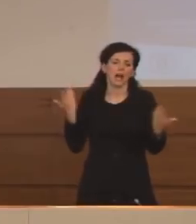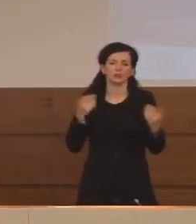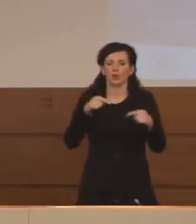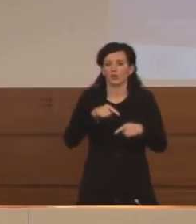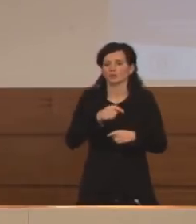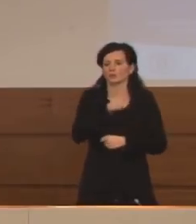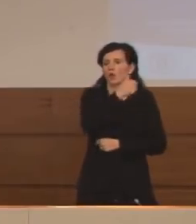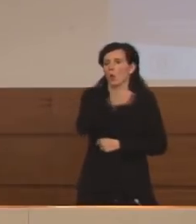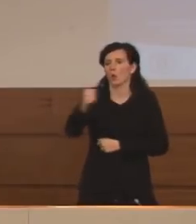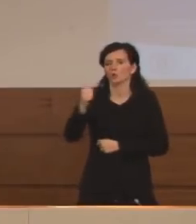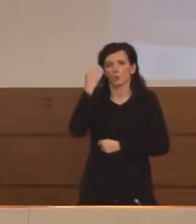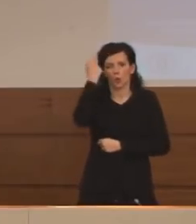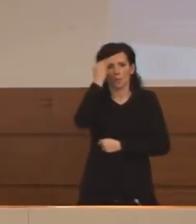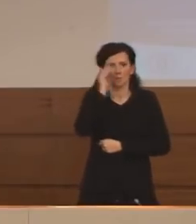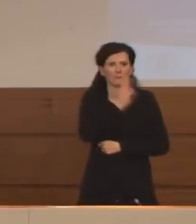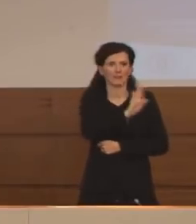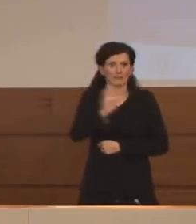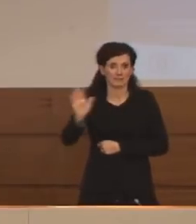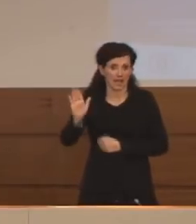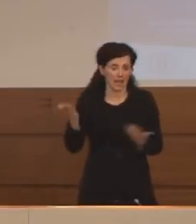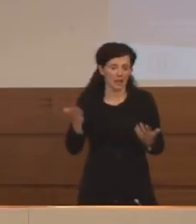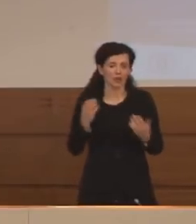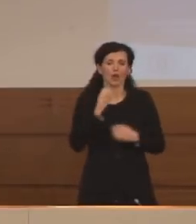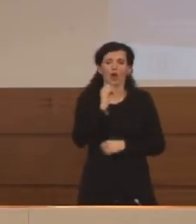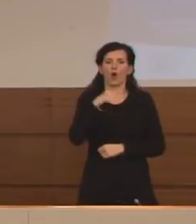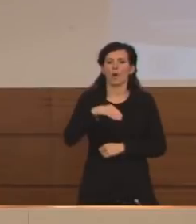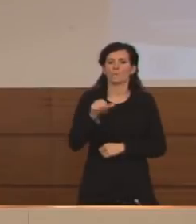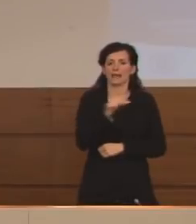E l'OMS è un'organizzazione molto imporatante, naturlamente.